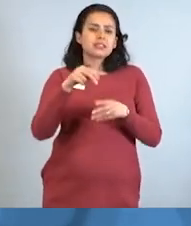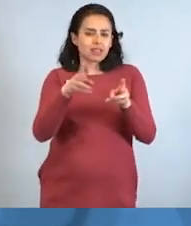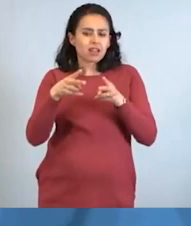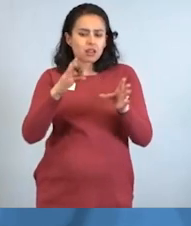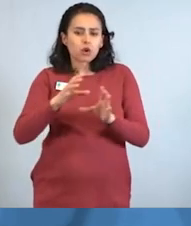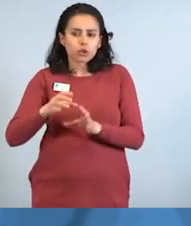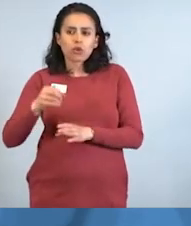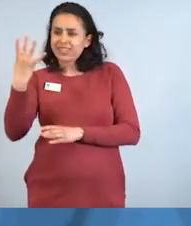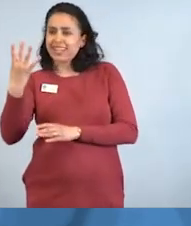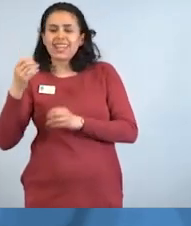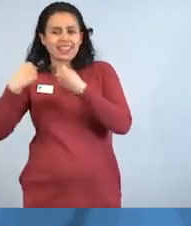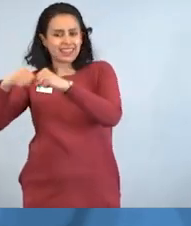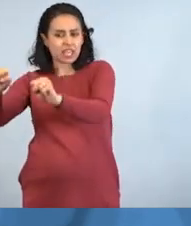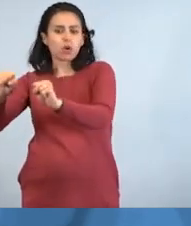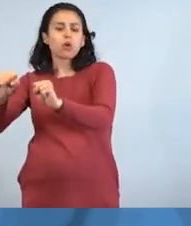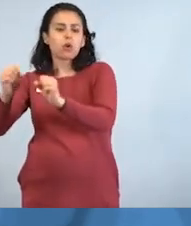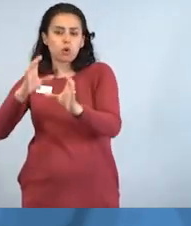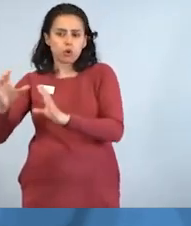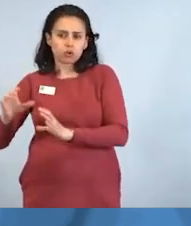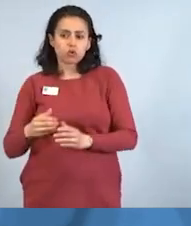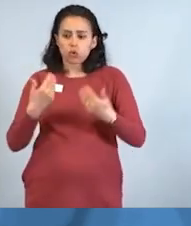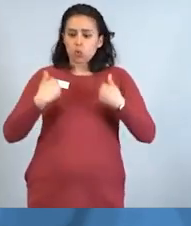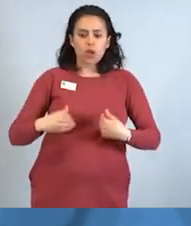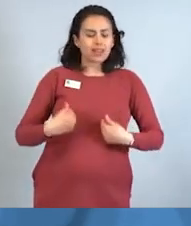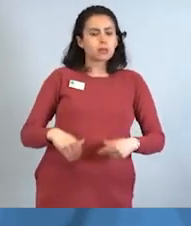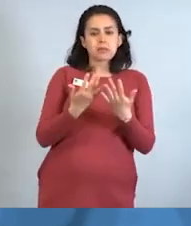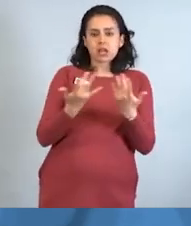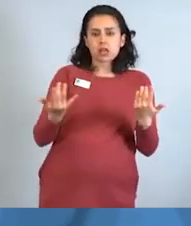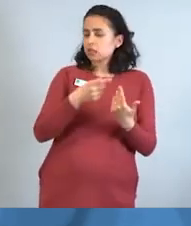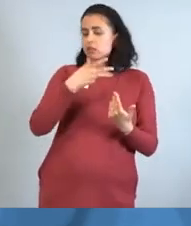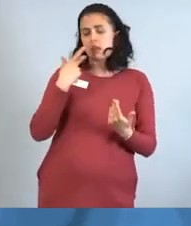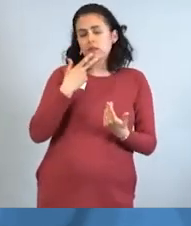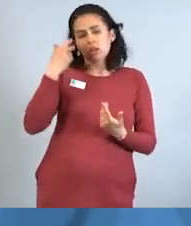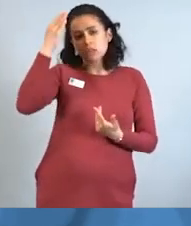Kuolleiden määriä ja kuolinsyitä meillä ei ole vielä tiedossa, mutta olemme tutkimassa niitä.